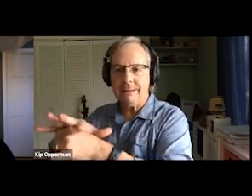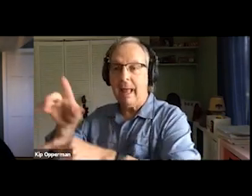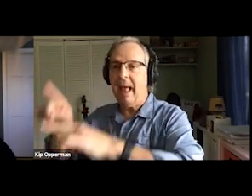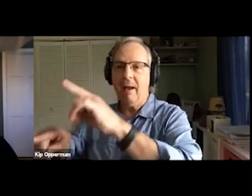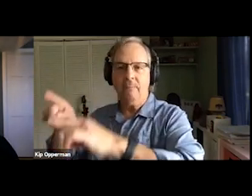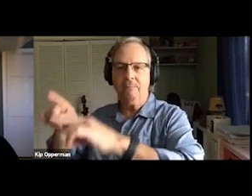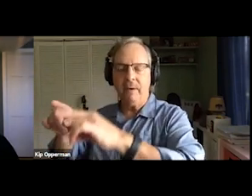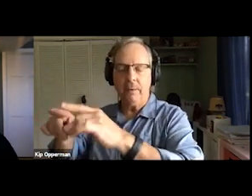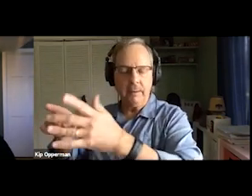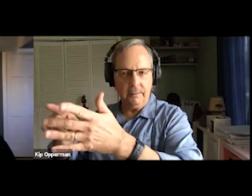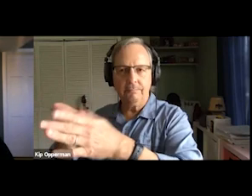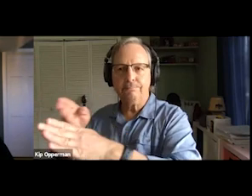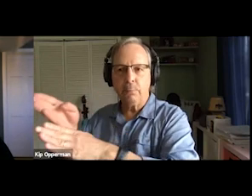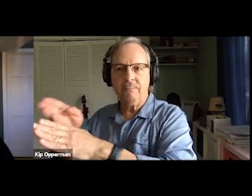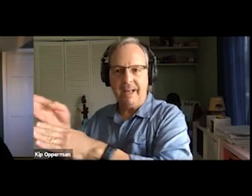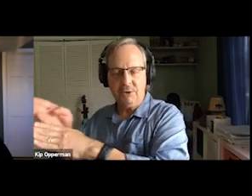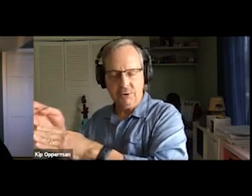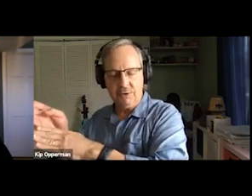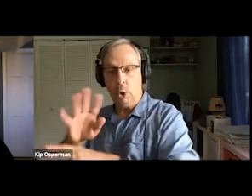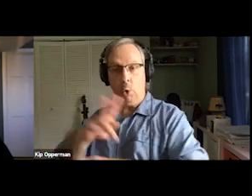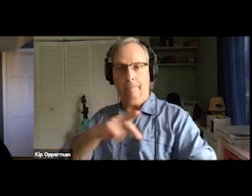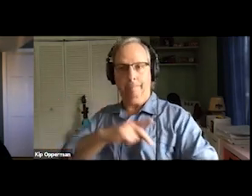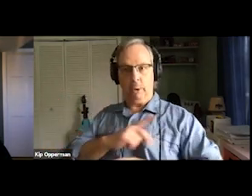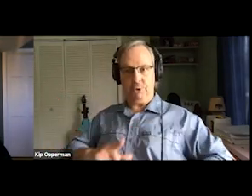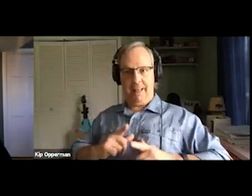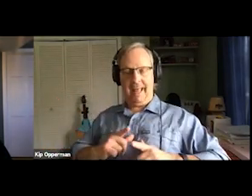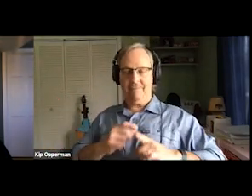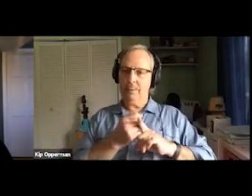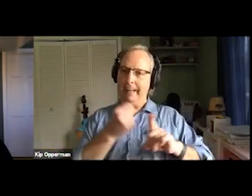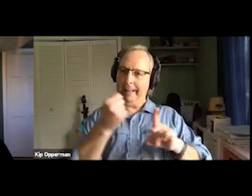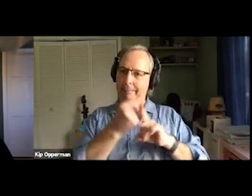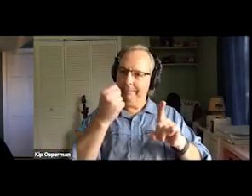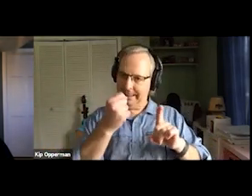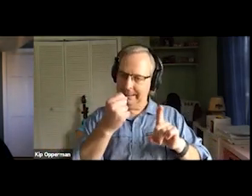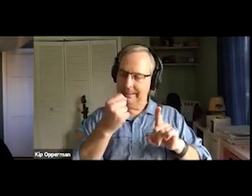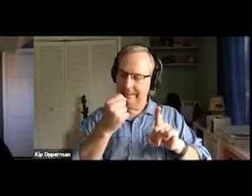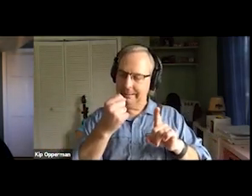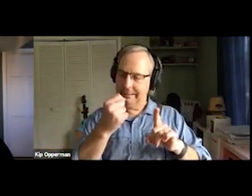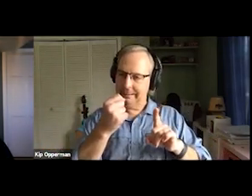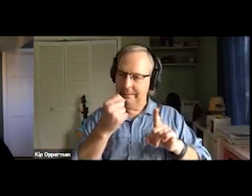y, ciertamente, en su vida personal y cómo eso impacta, y su vida profesional